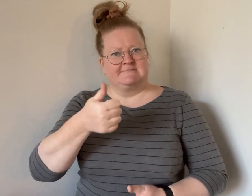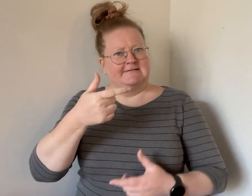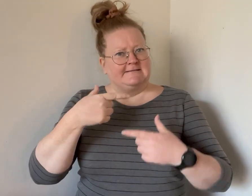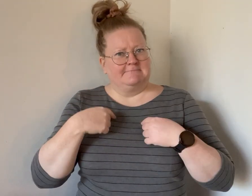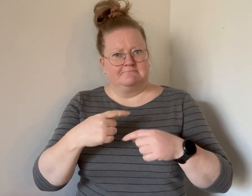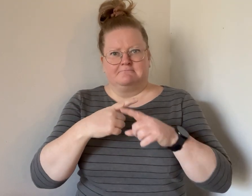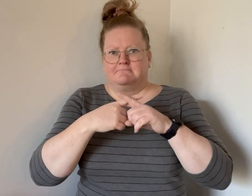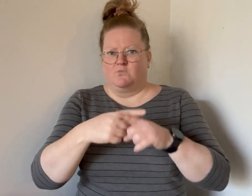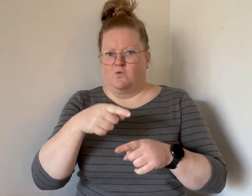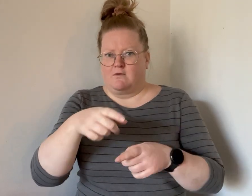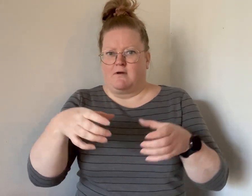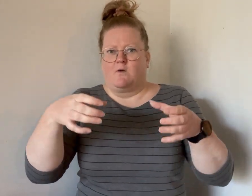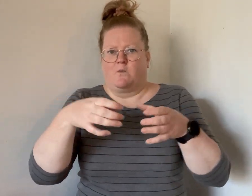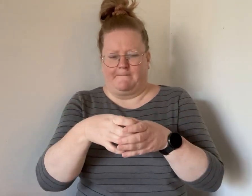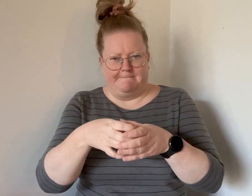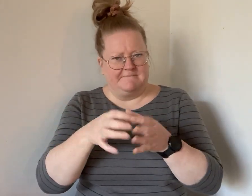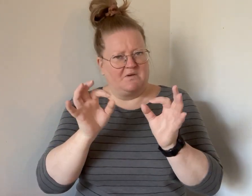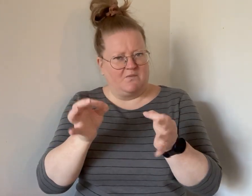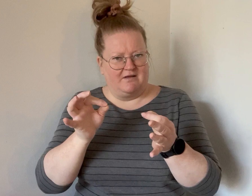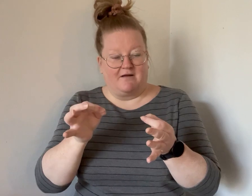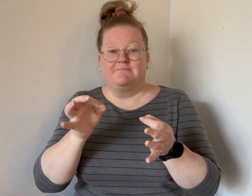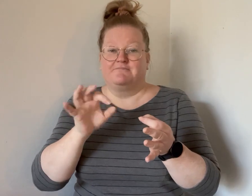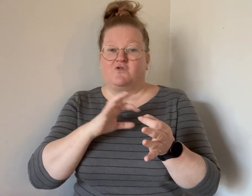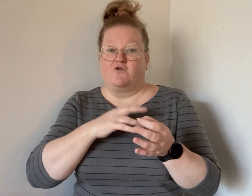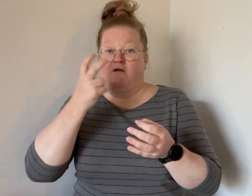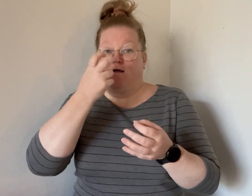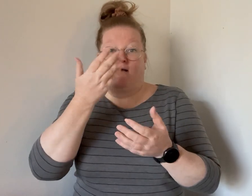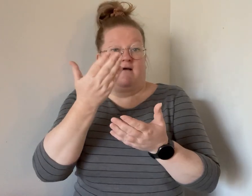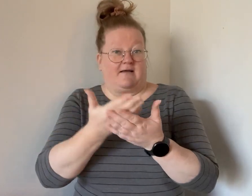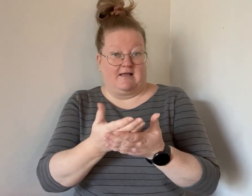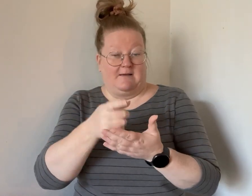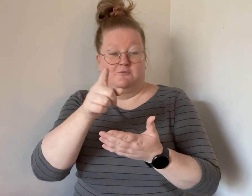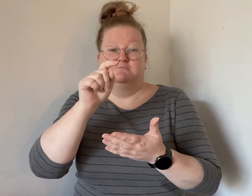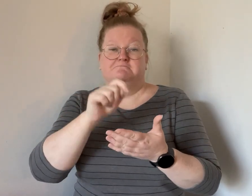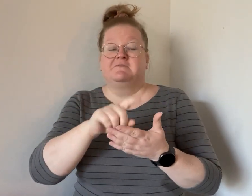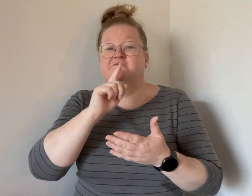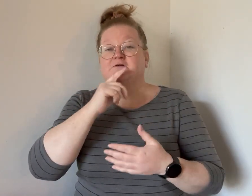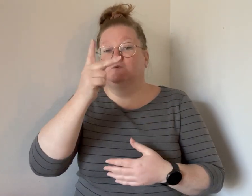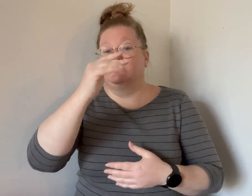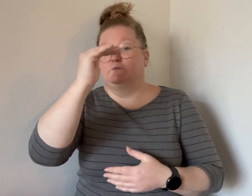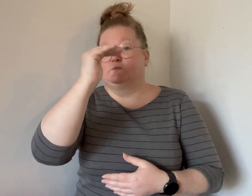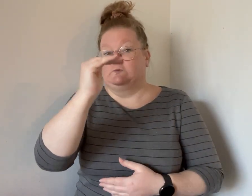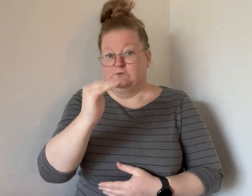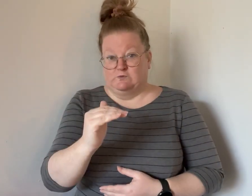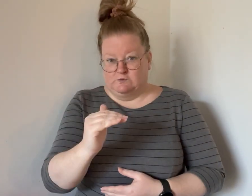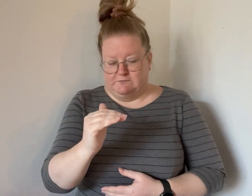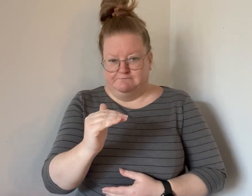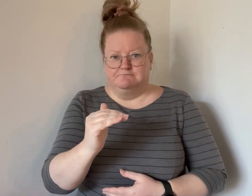Kiinnostuitko? Voit hakea ryhmään täyttämällä hakemuslomakkeen.